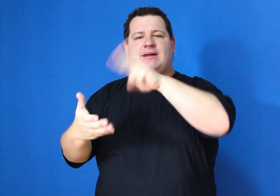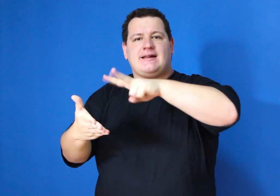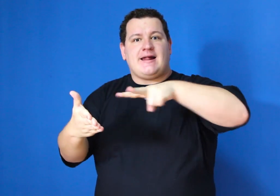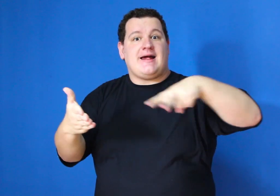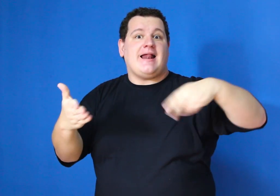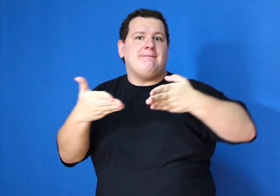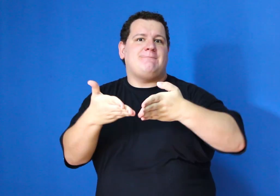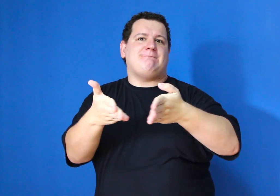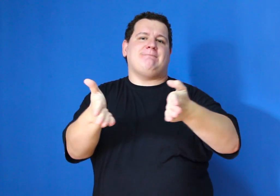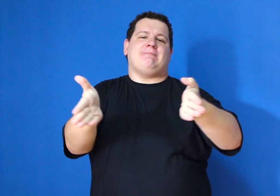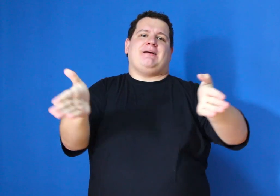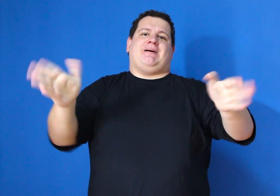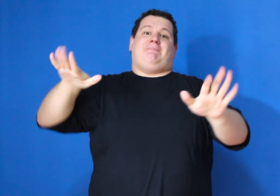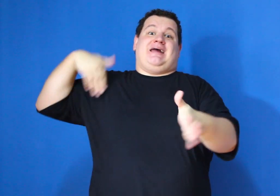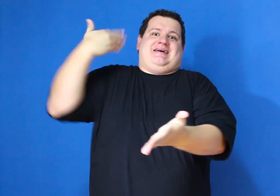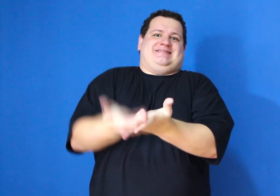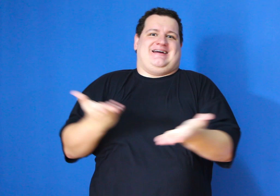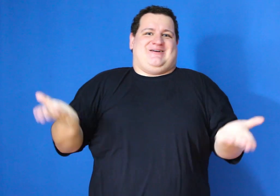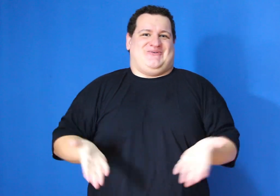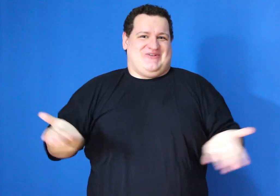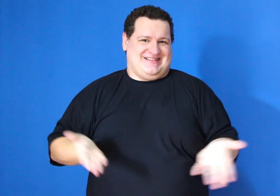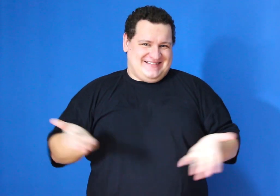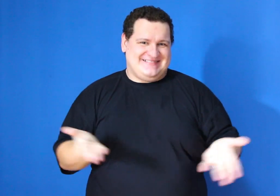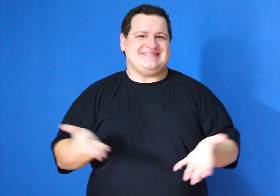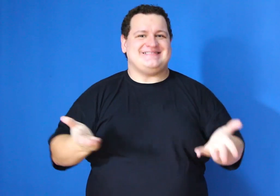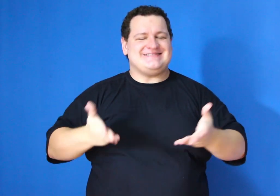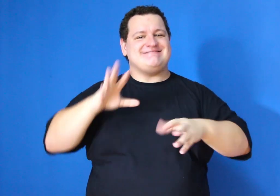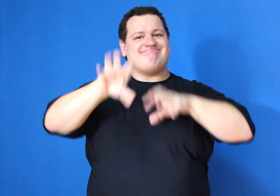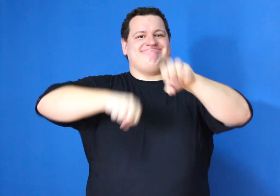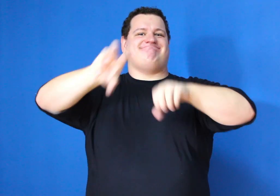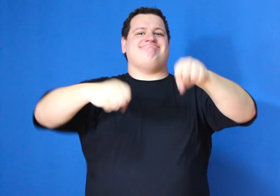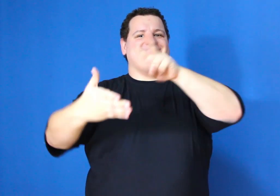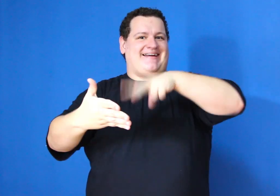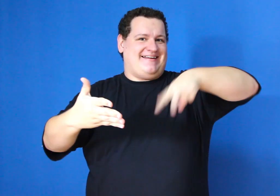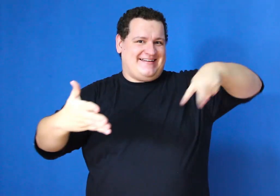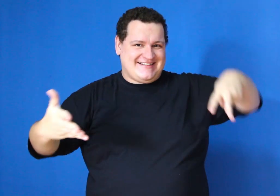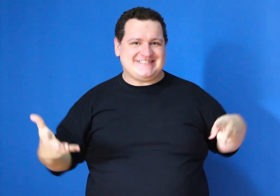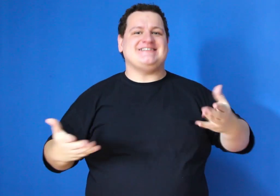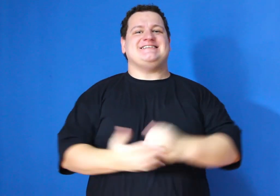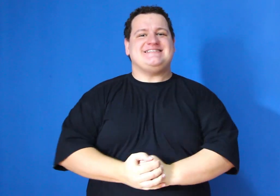Isso aumentou mais para minha bagagem.